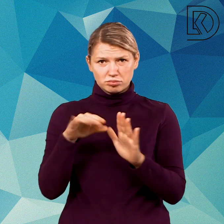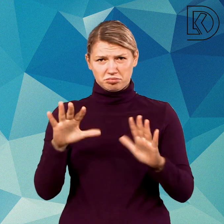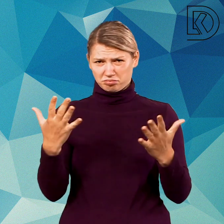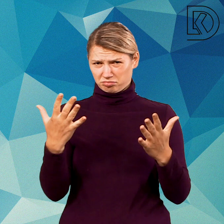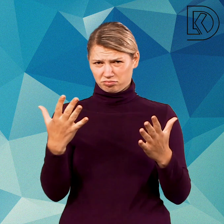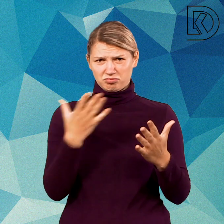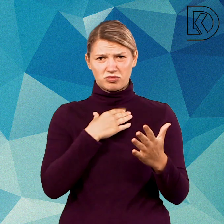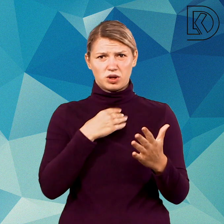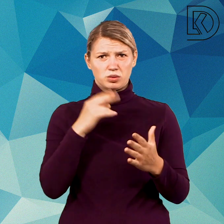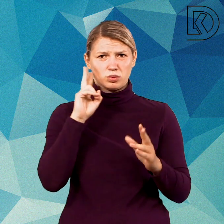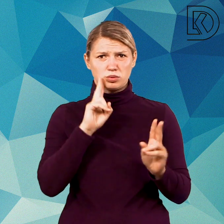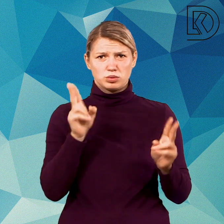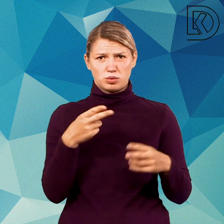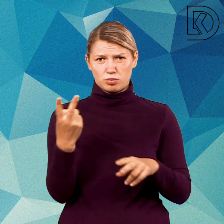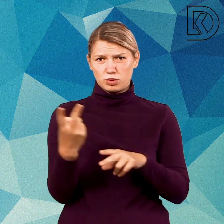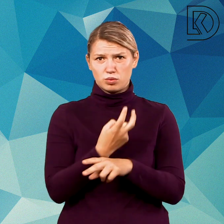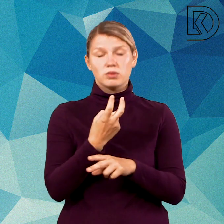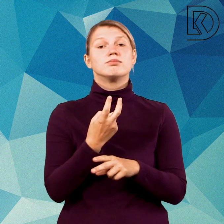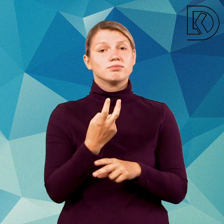Kodėl Vilniaus kurčiųjų klube rinkimai vyks du kartus?